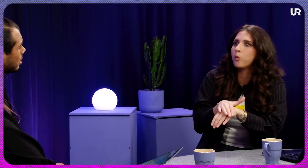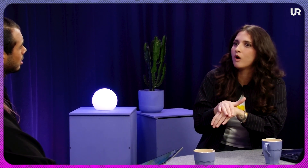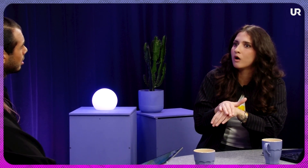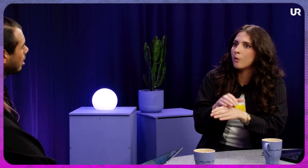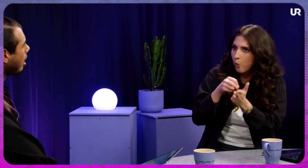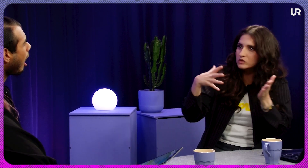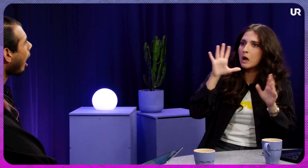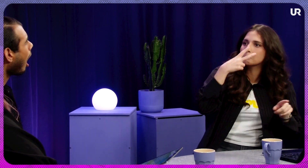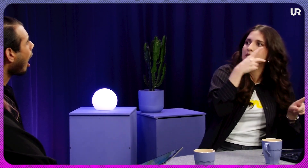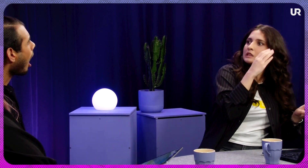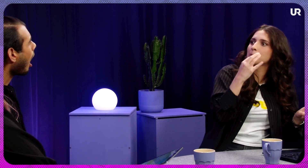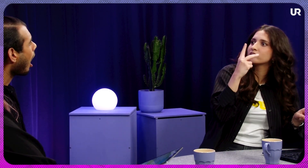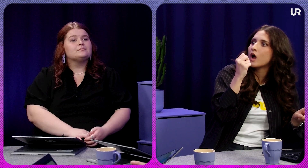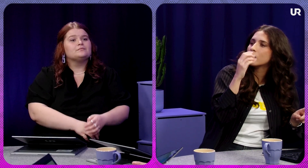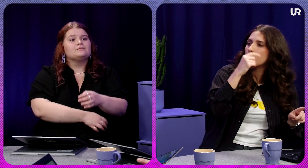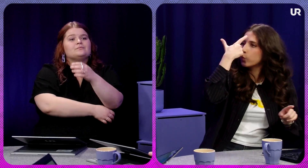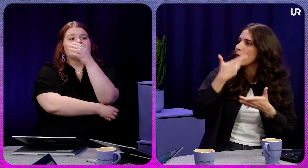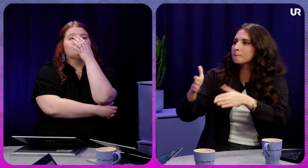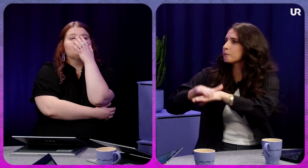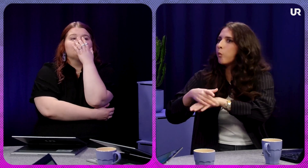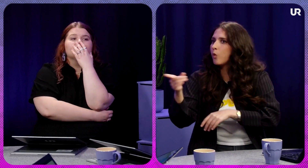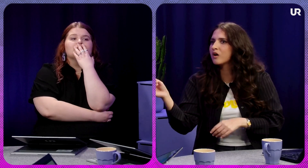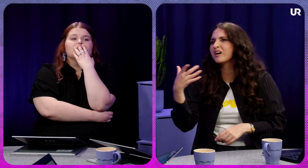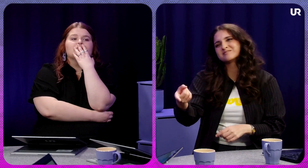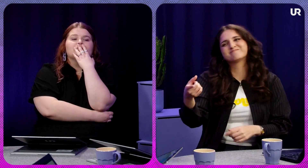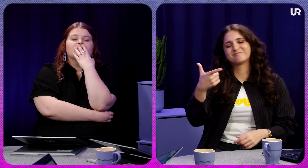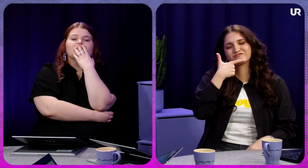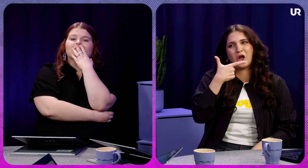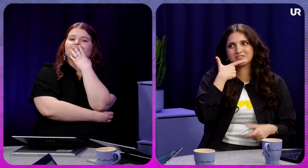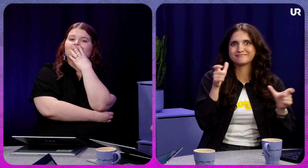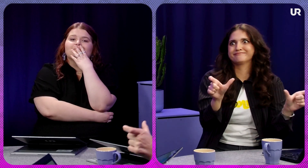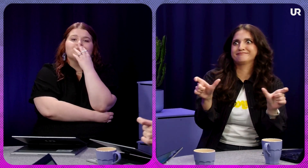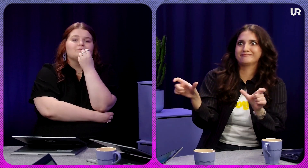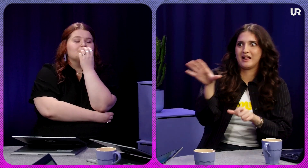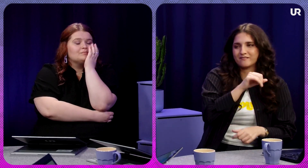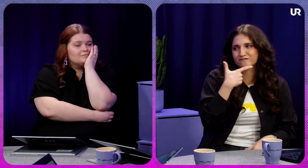då trodde de inte på de riktiga klippen. För att de hade sett det falska deepfake-klippet.